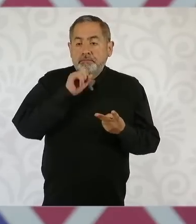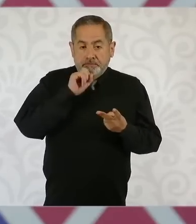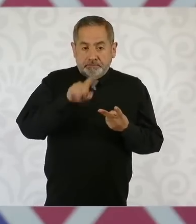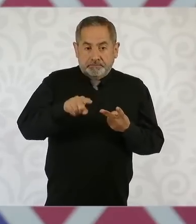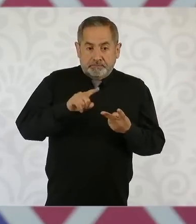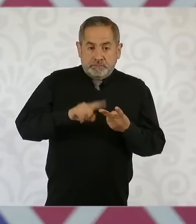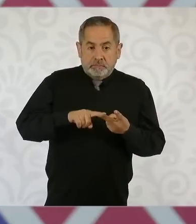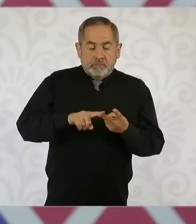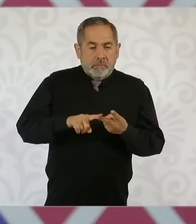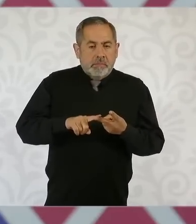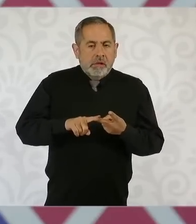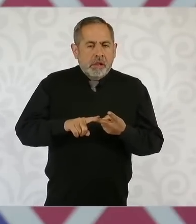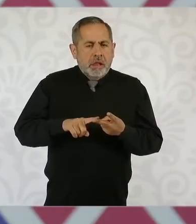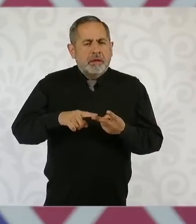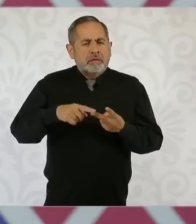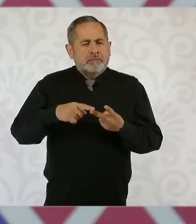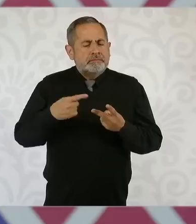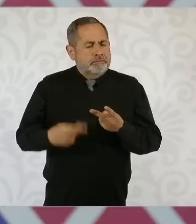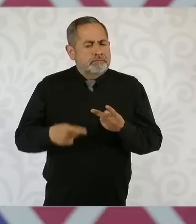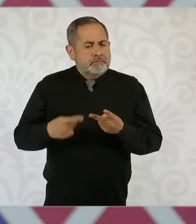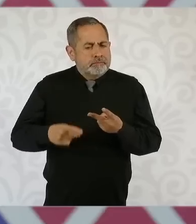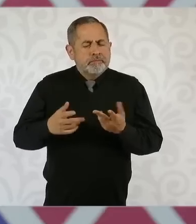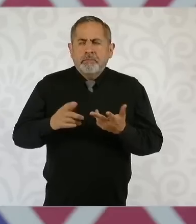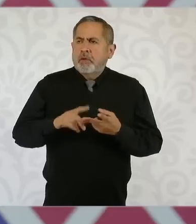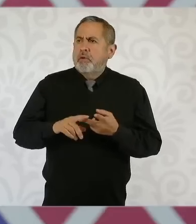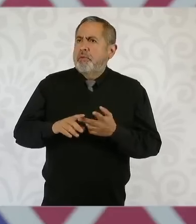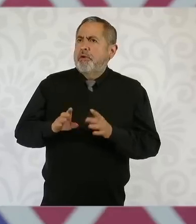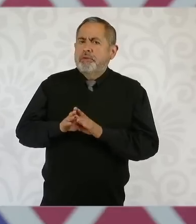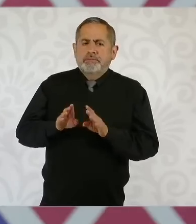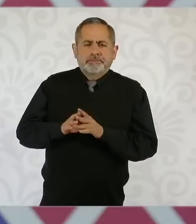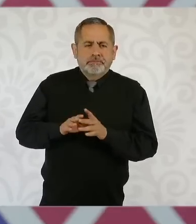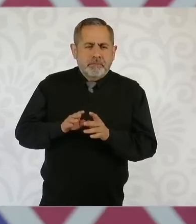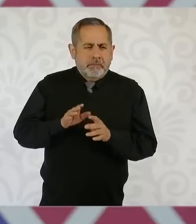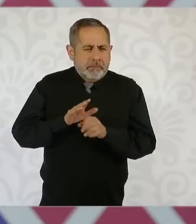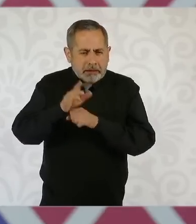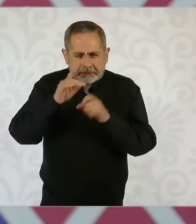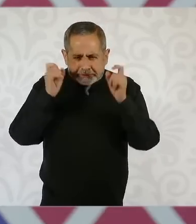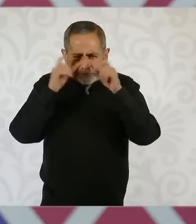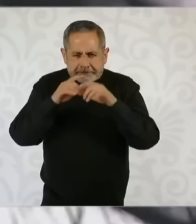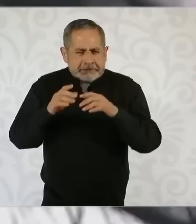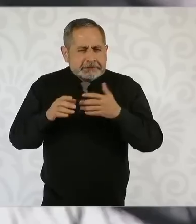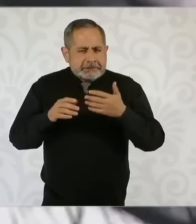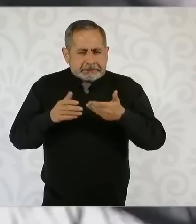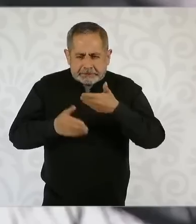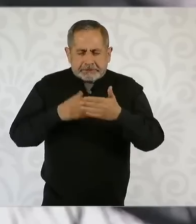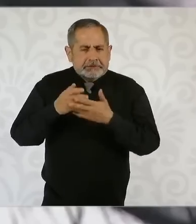profesionales que ya son clientes un poquito más eh sofisticados eh contratistas generales